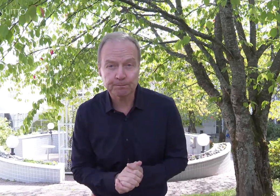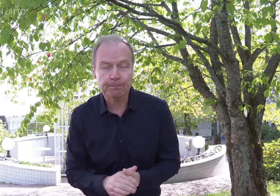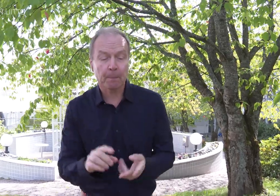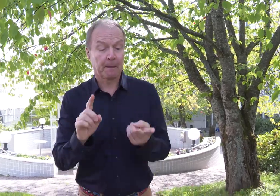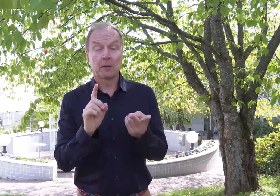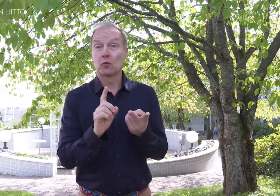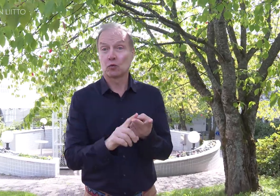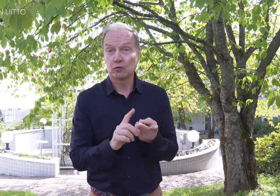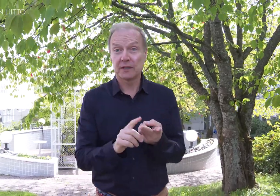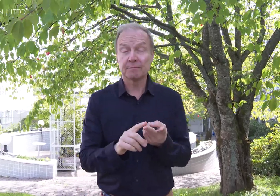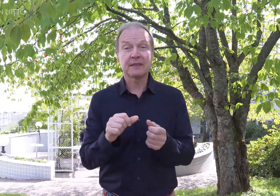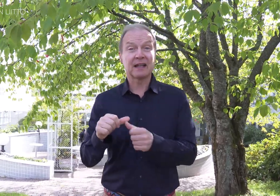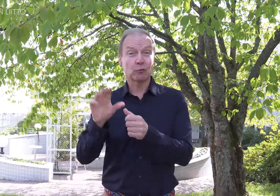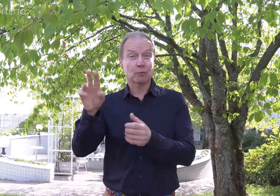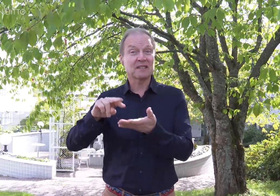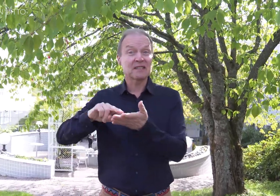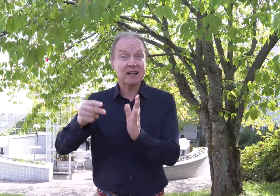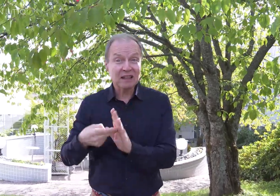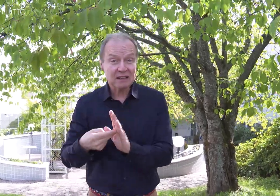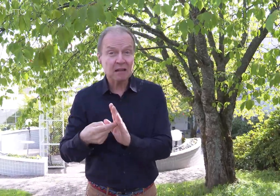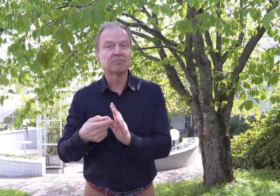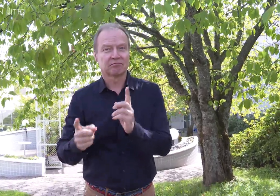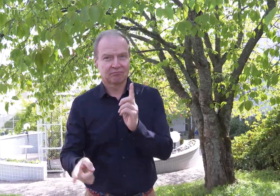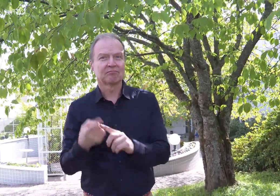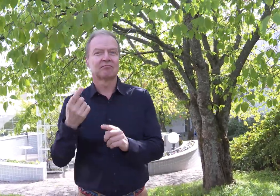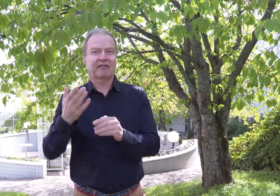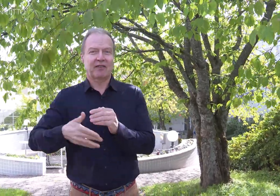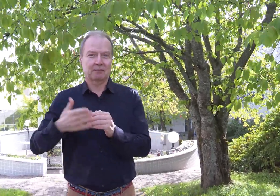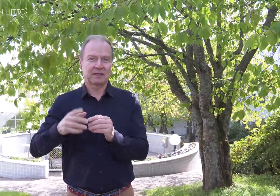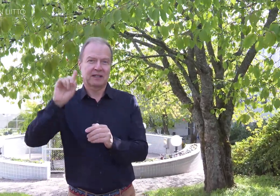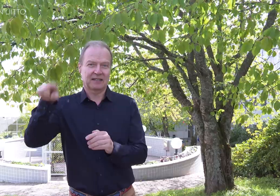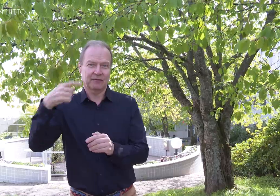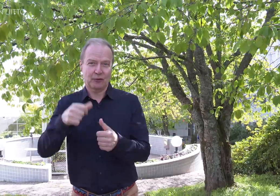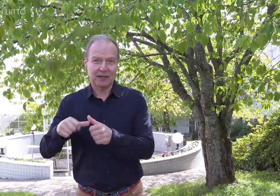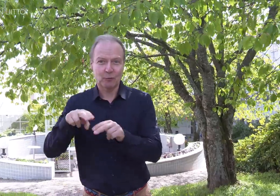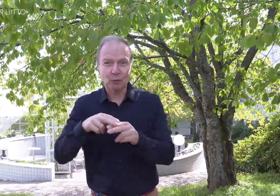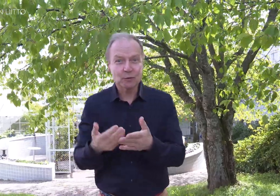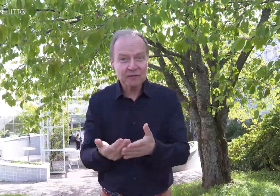Nyt aletaan jo valmistelemaan uutta strategiaa ensi vuoden liittokokousta varten.